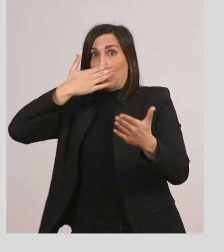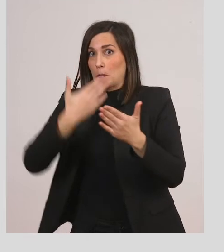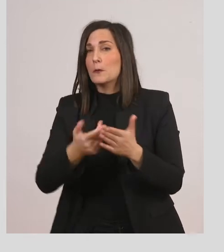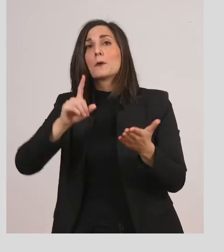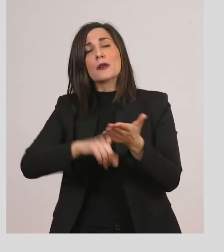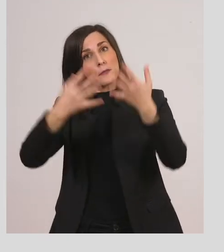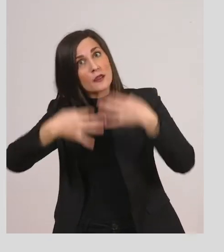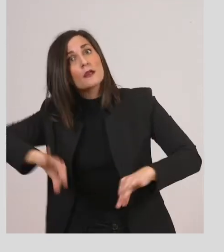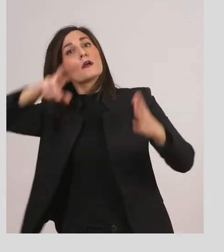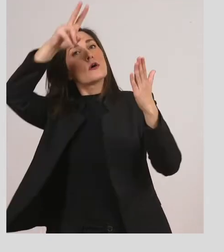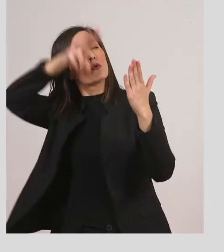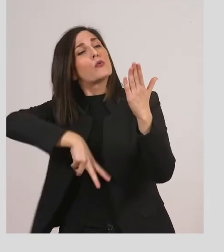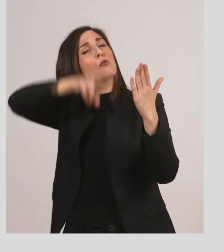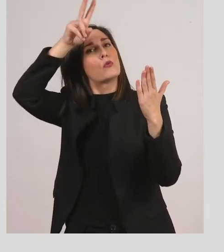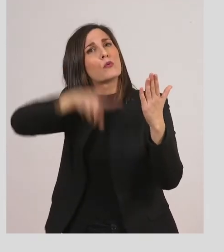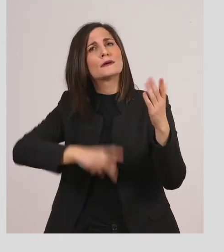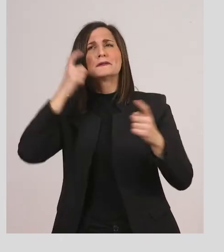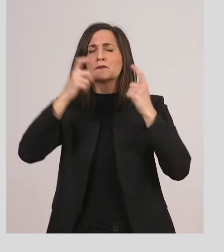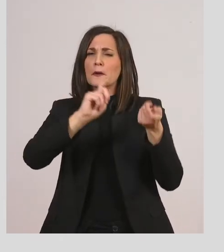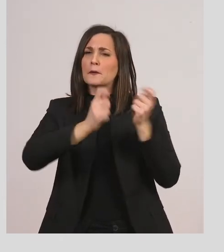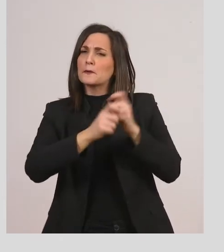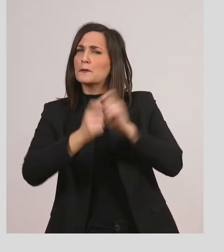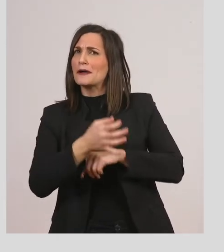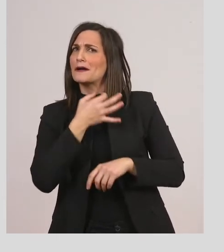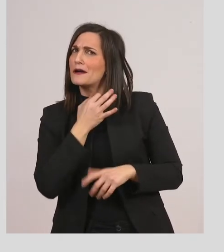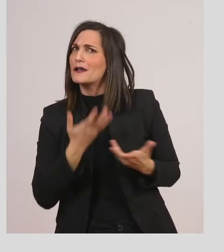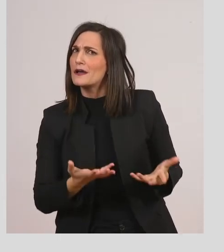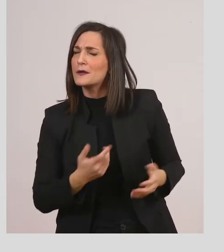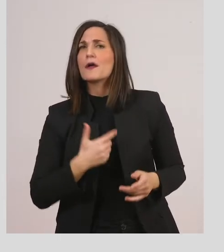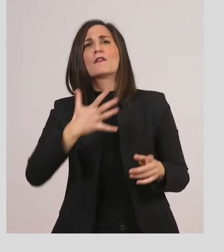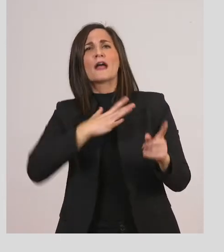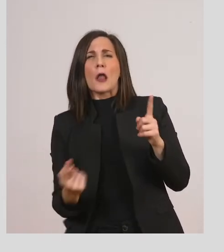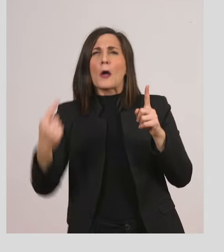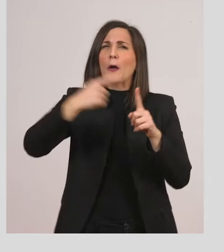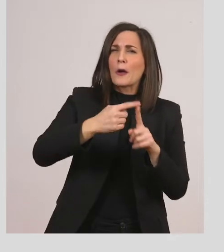Και σκεφτόμαστε αν θέλουμε να αλλάξουμε κάτι. Σκεφτόμαστε αν θέλουμε να προσθέσουμε κάτι στα επιχειρήματά μας,